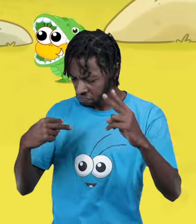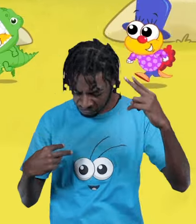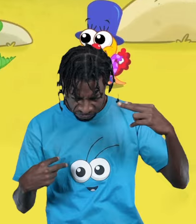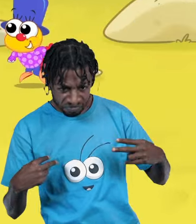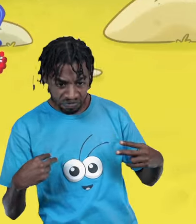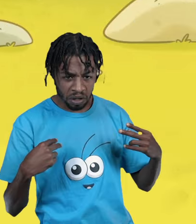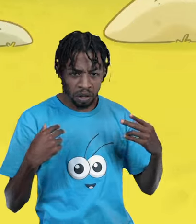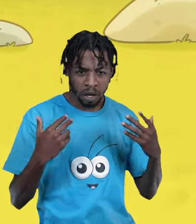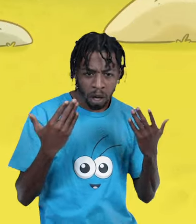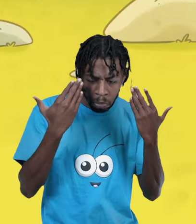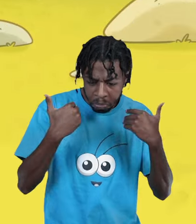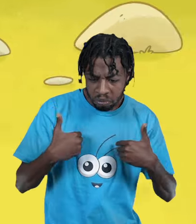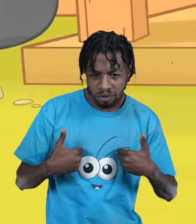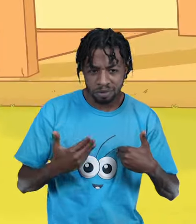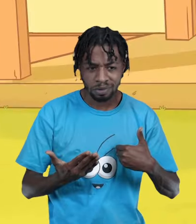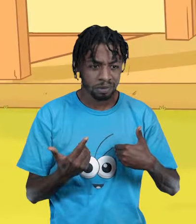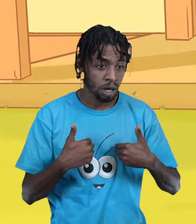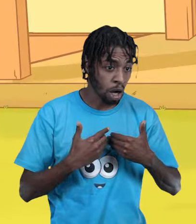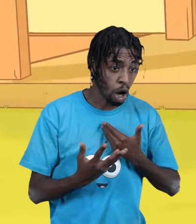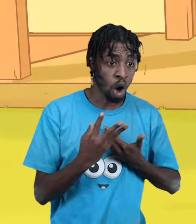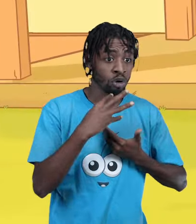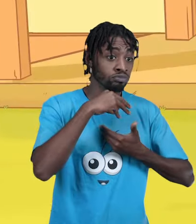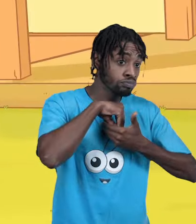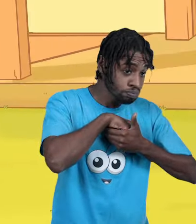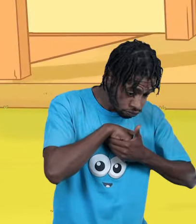Quem vê cara Não vê coração